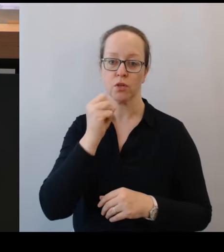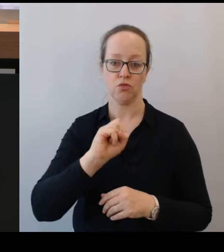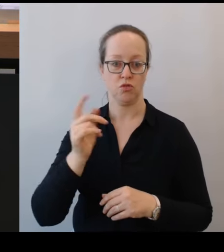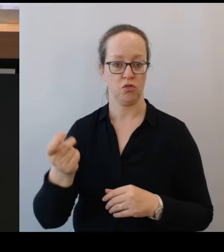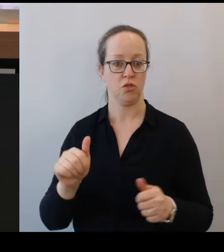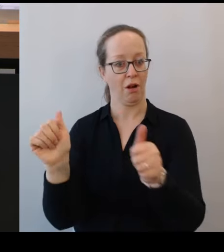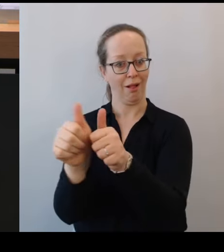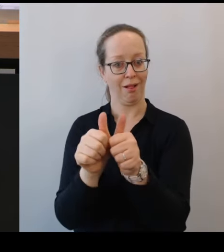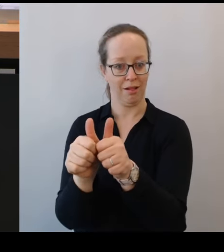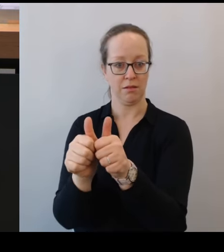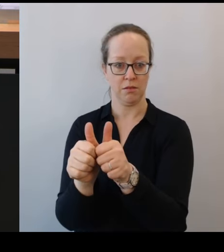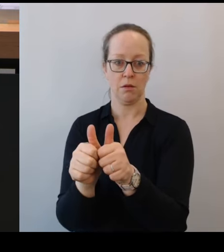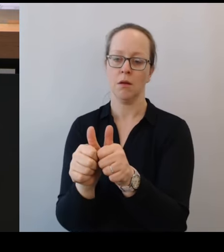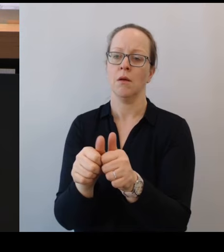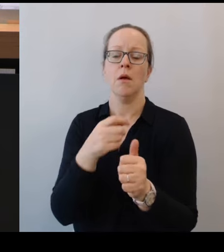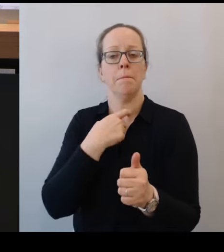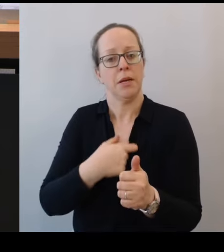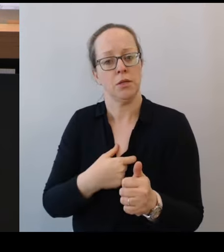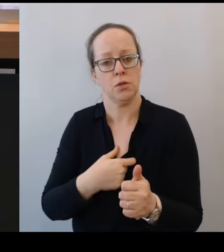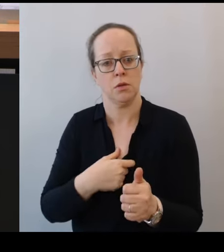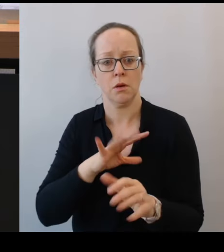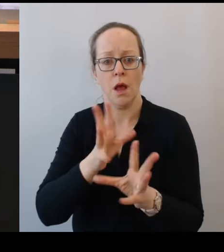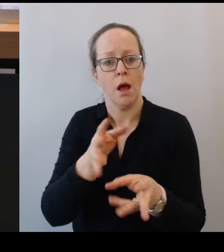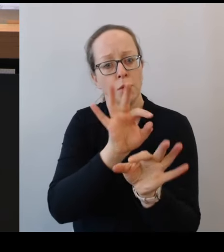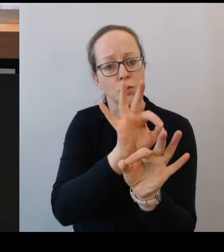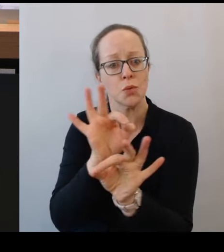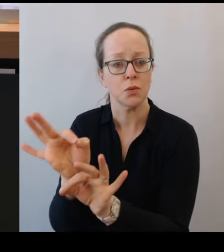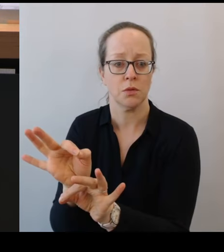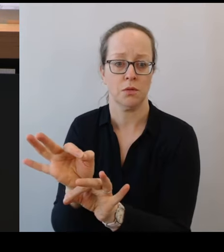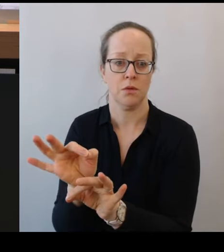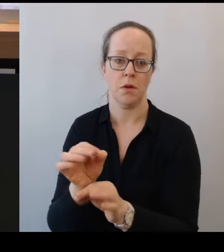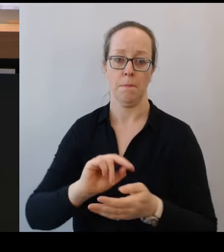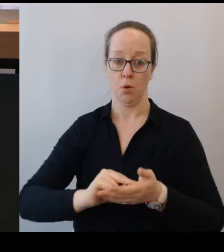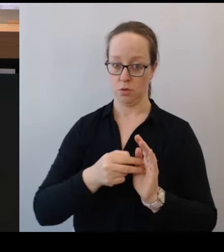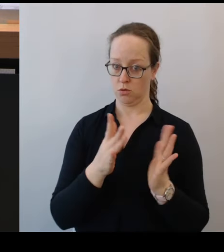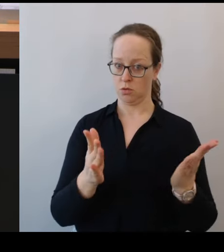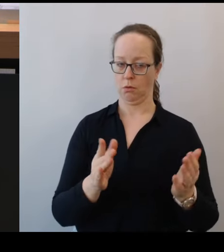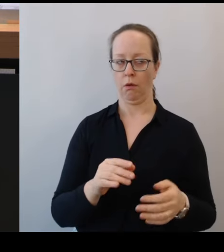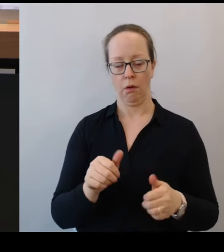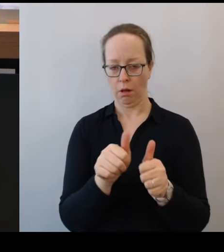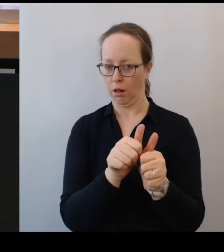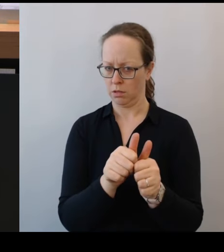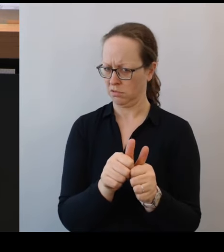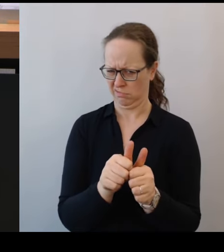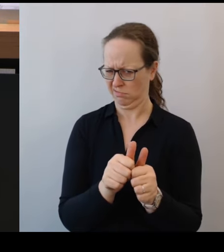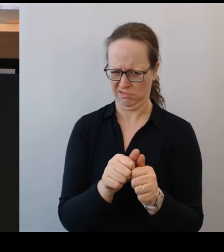Jedes größere Unternehmen verfügt über klare Verhaltensregeln für Führungskräfte, neudeutsch Compliance.